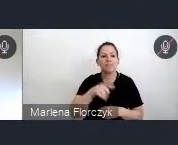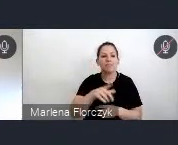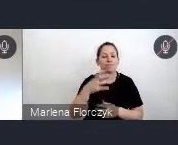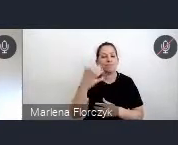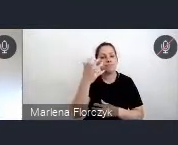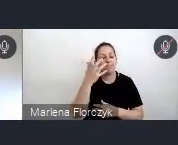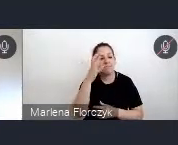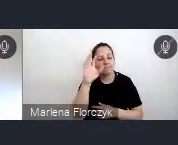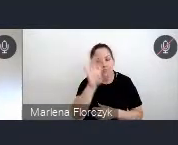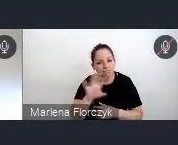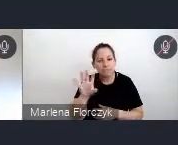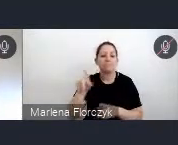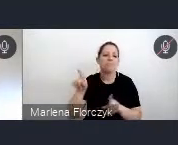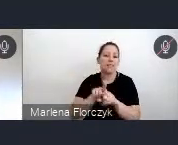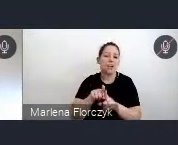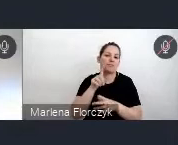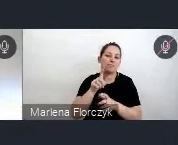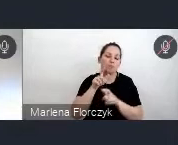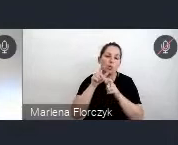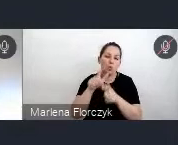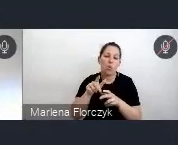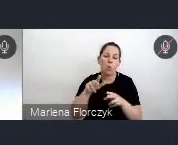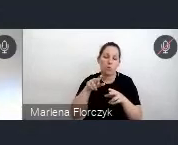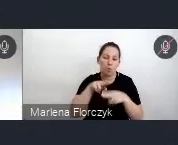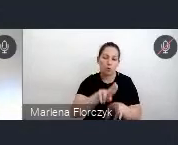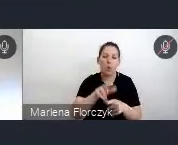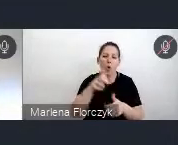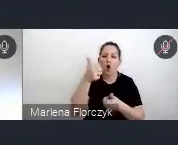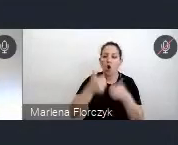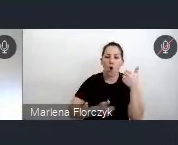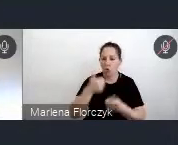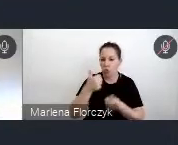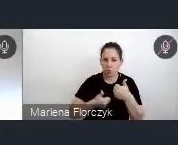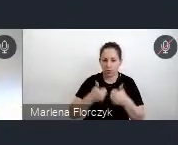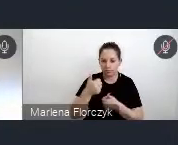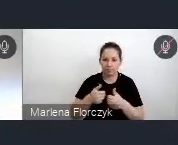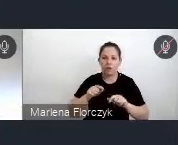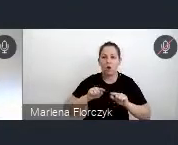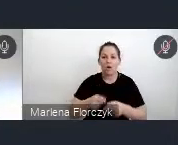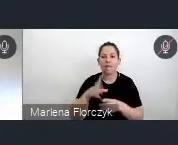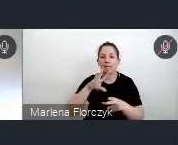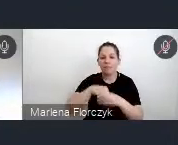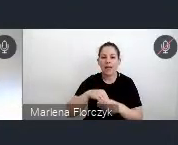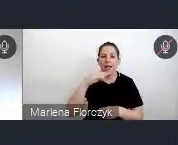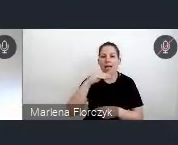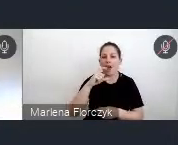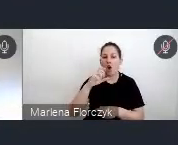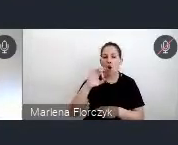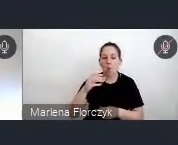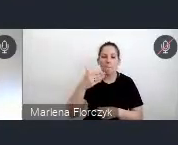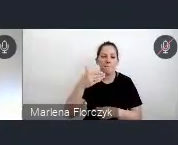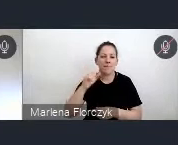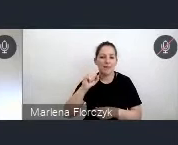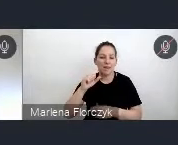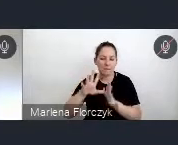do zgłaszania, do udziału w konkursie, który organizujemy w ramach Eco-Miasta. Konkurs 9. edycji,